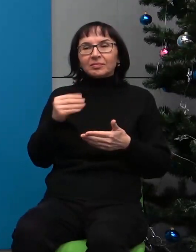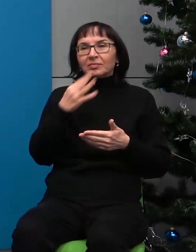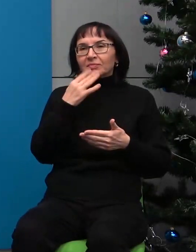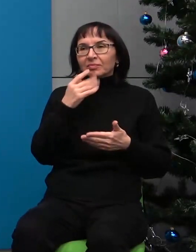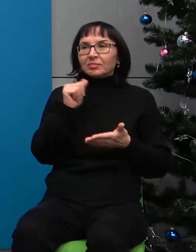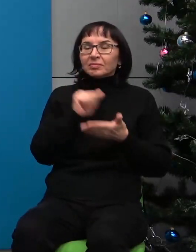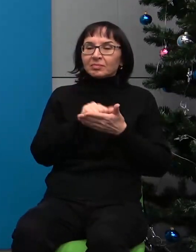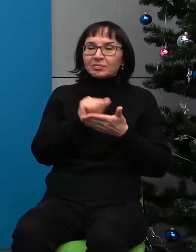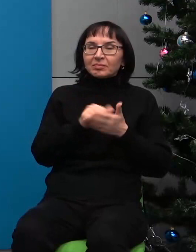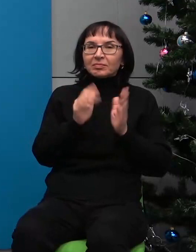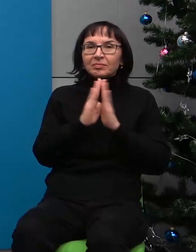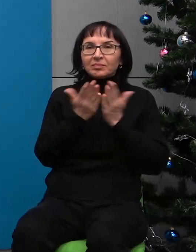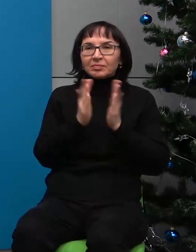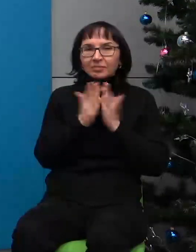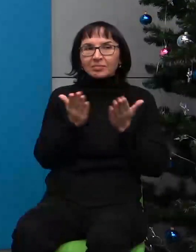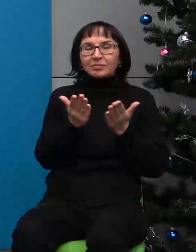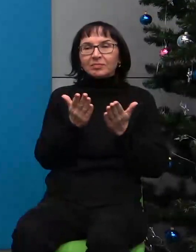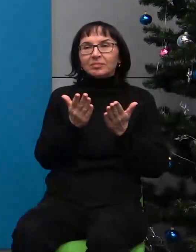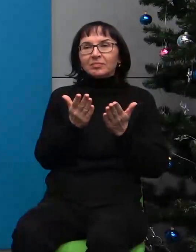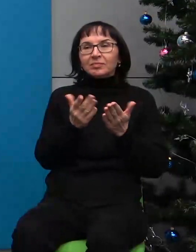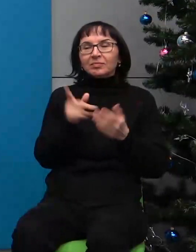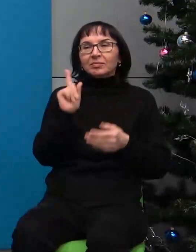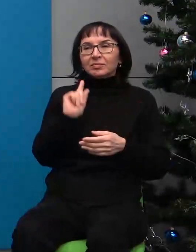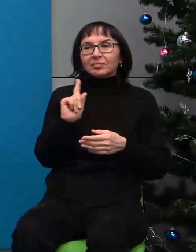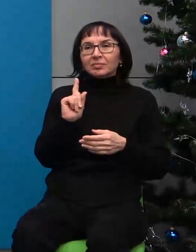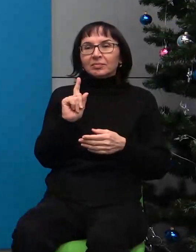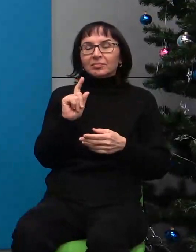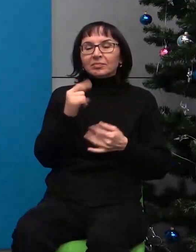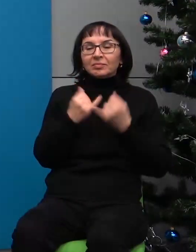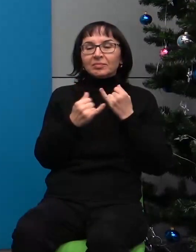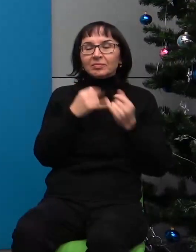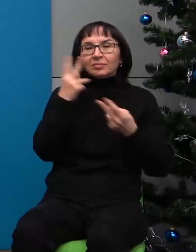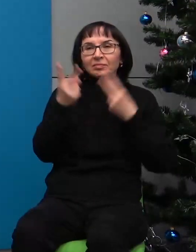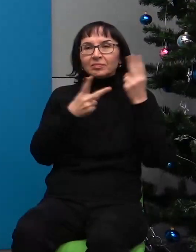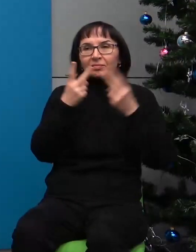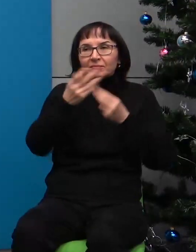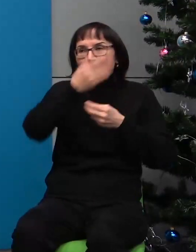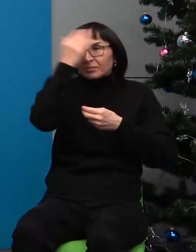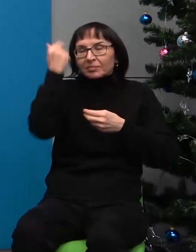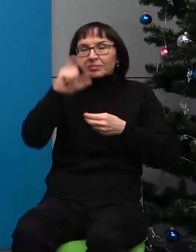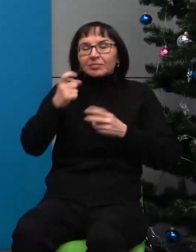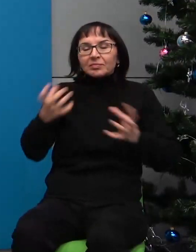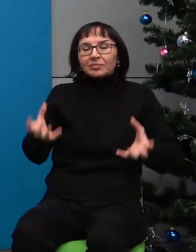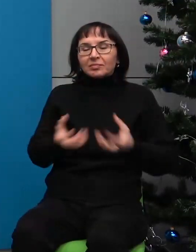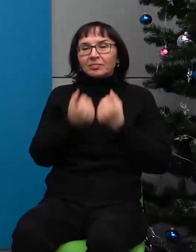w wydawnictwie literackim czy w chwili jak my, ale jak się szuka, to się nie wie, co się znajdzie.